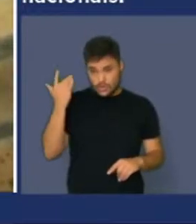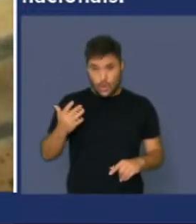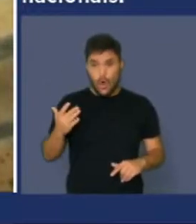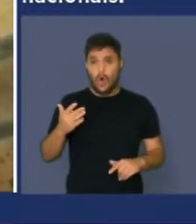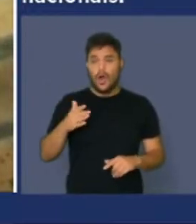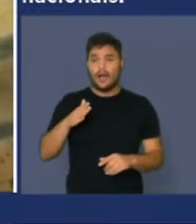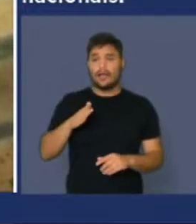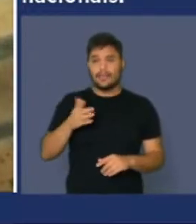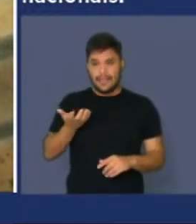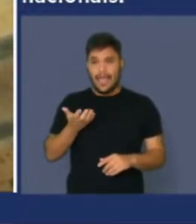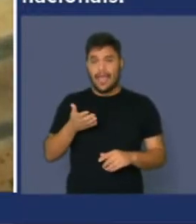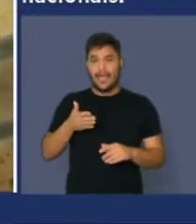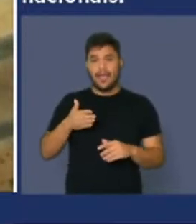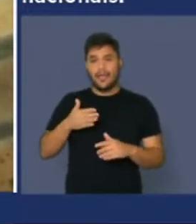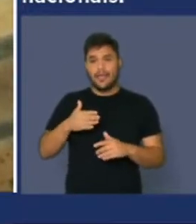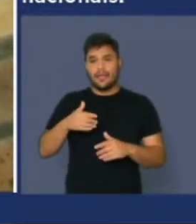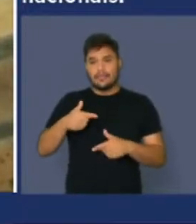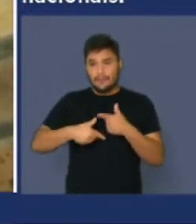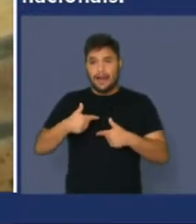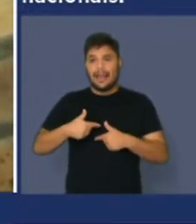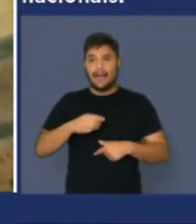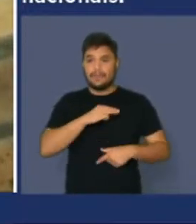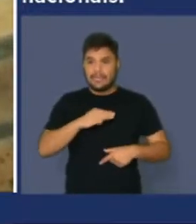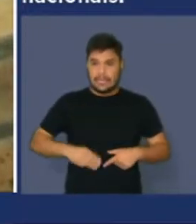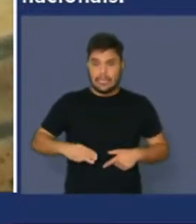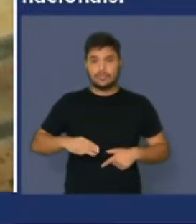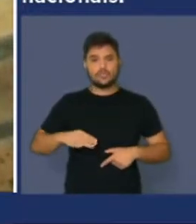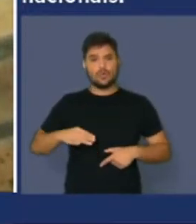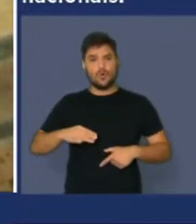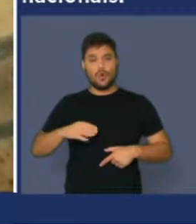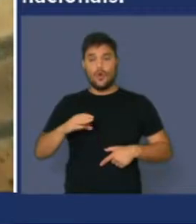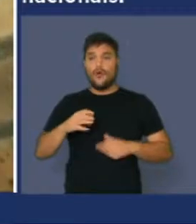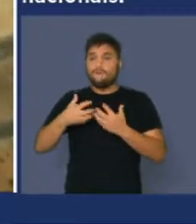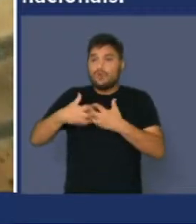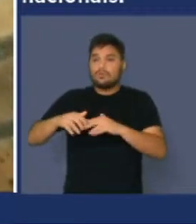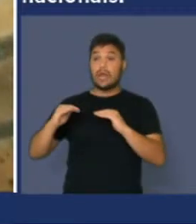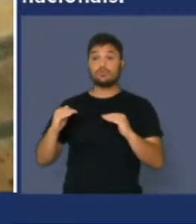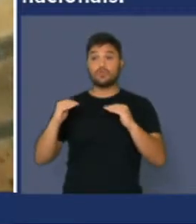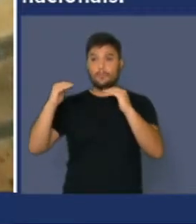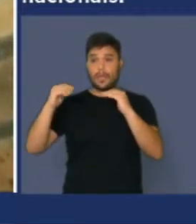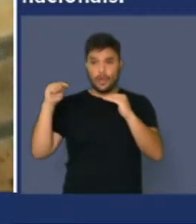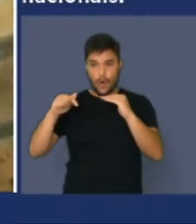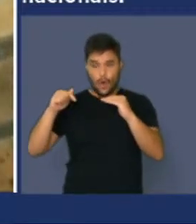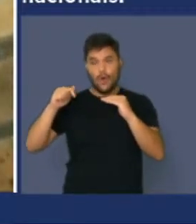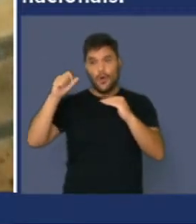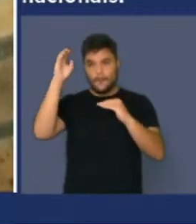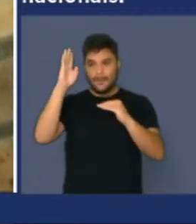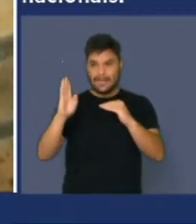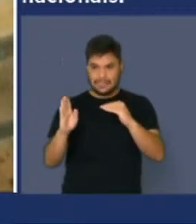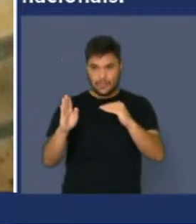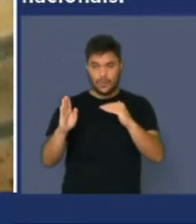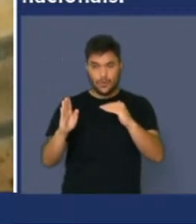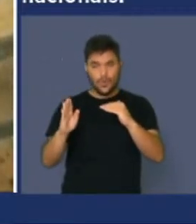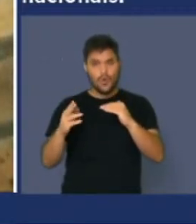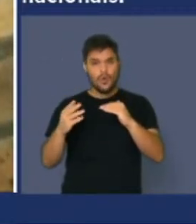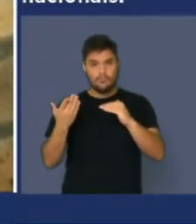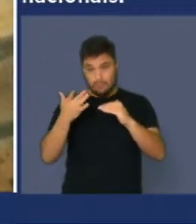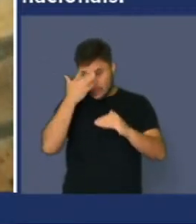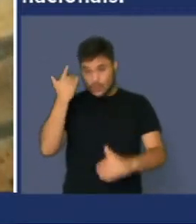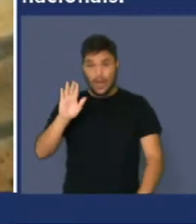NO BRASIL PODE TER UMA OFFSHORE, PODE TER DINHEIRO EM PARAÍSO FISCAL. ISSO É MUITO IMPORTANTE PARA REFORÇAR A ECONOMIA BRASILEIRA E PARA MORALIZAR O MUNDO FINANCEIRO.